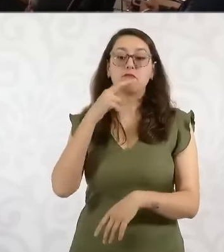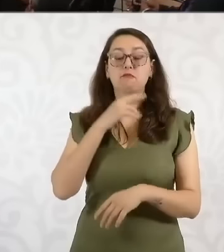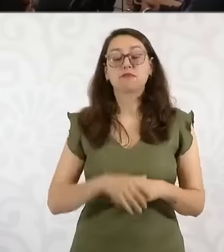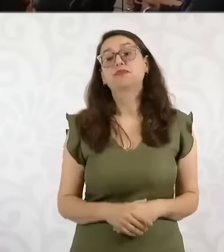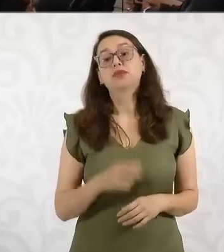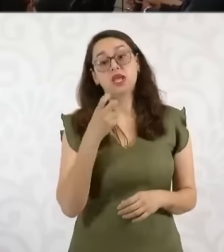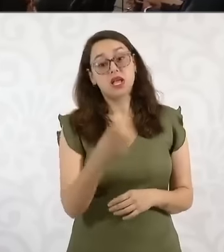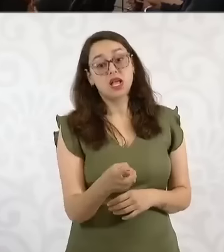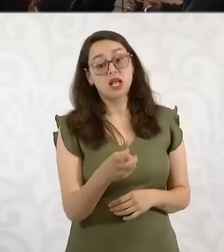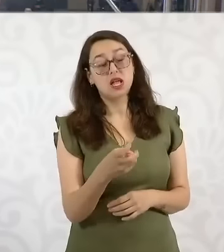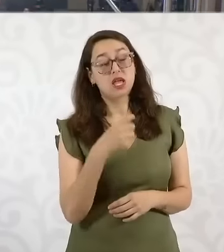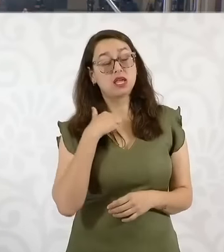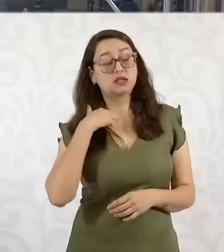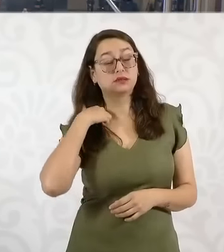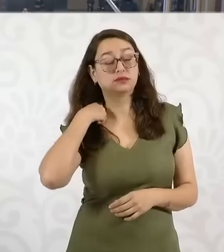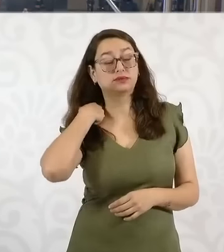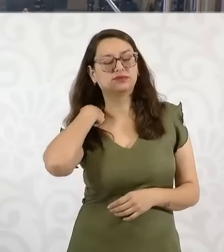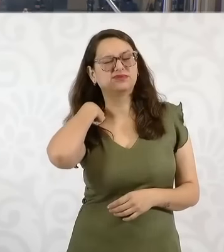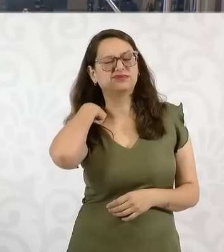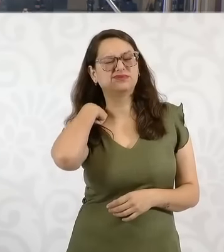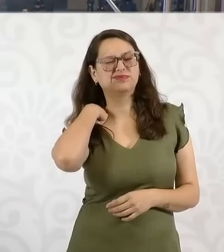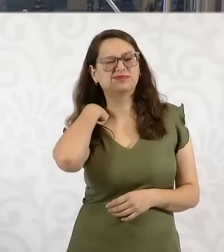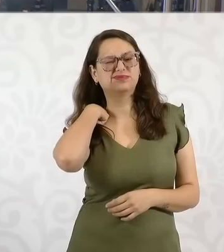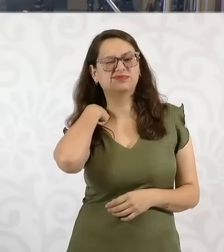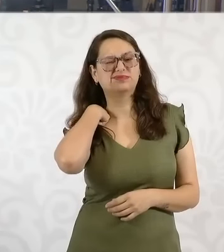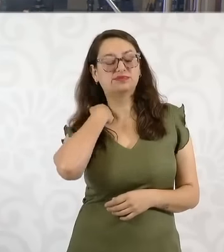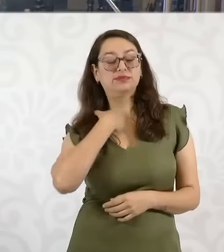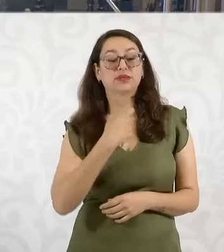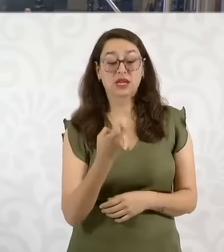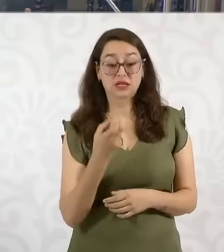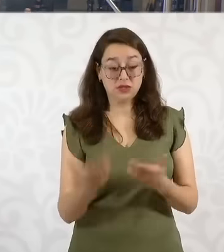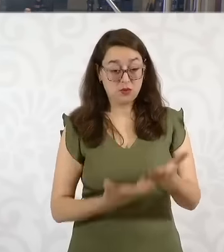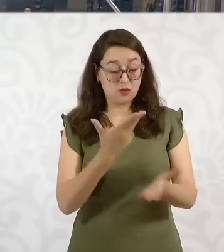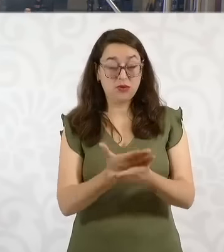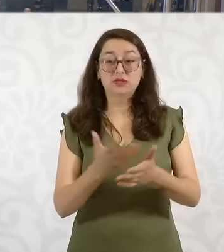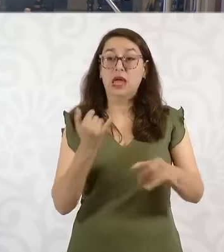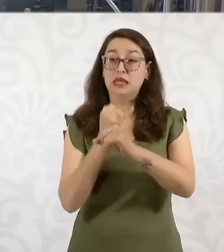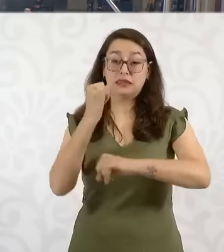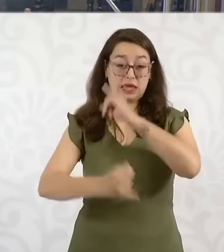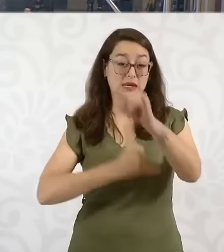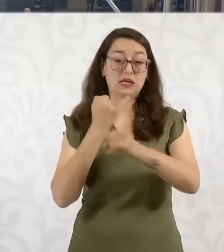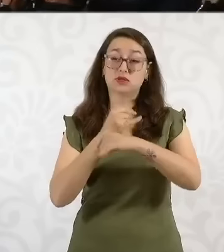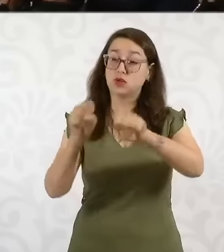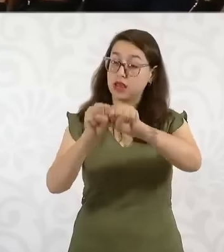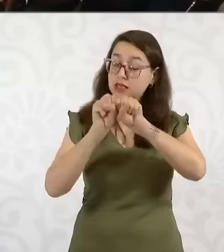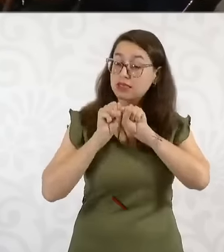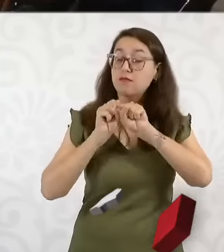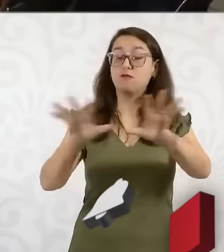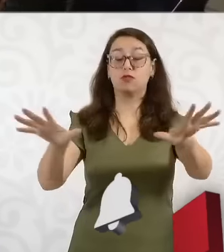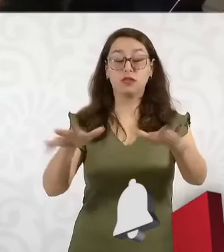algunos eh algunas reuniones internacionales y proponerla como lo hizo con la parte de el desarme